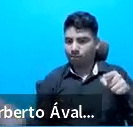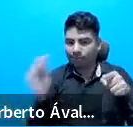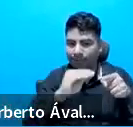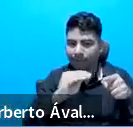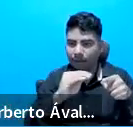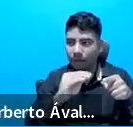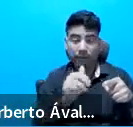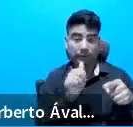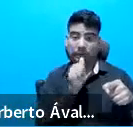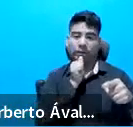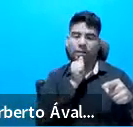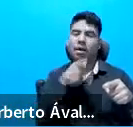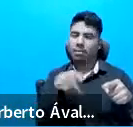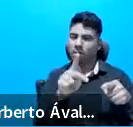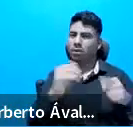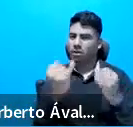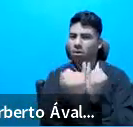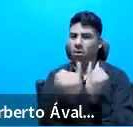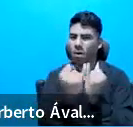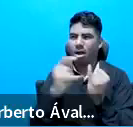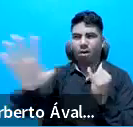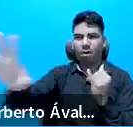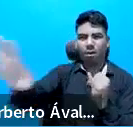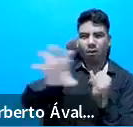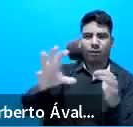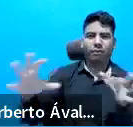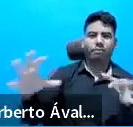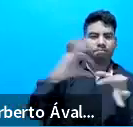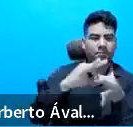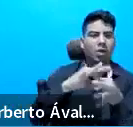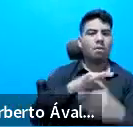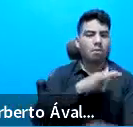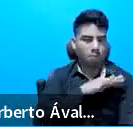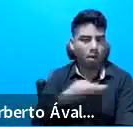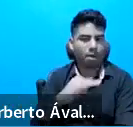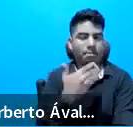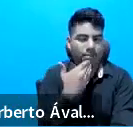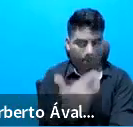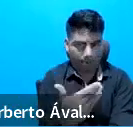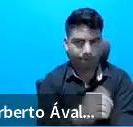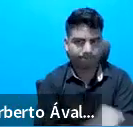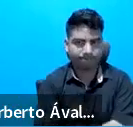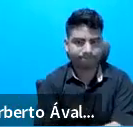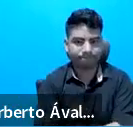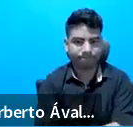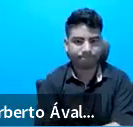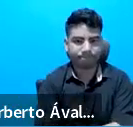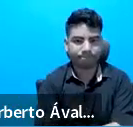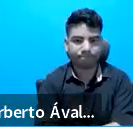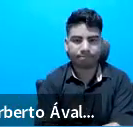También tiene mucho que También tiene mucho que ver Y bueno, Y bueno, nos damos cuenta que todo esto nos lleva y nos regresamos a